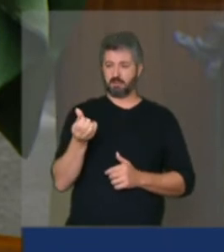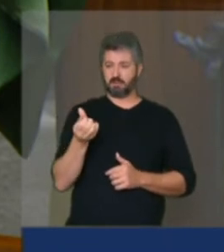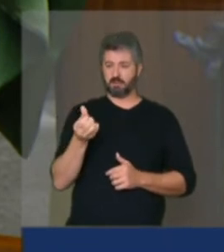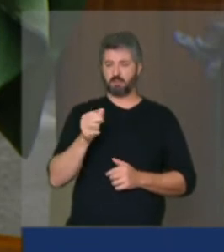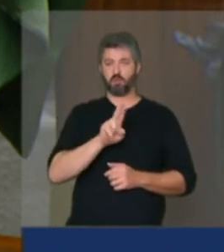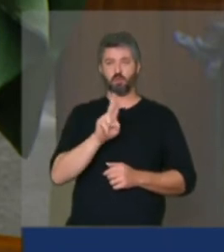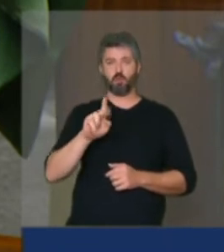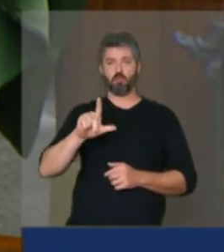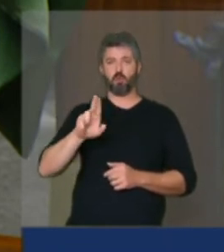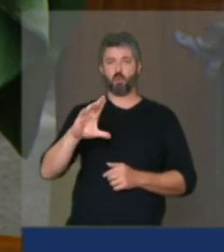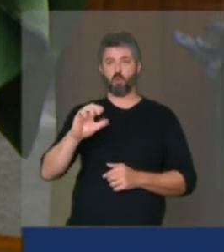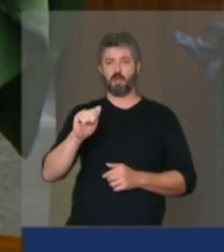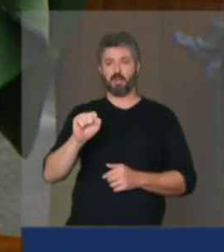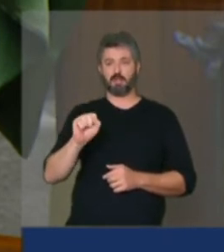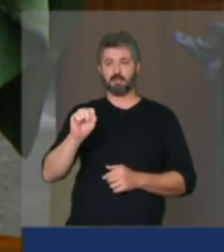SANTOS, TIROU A SUA VIDA POR